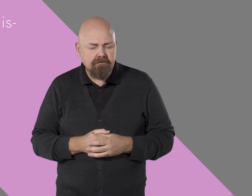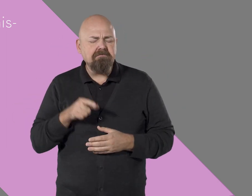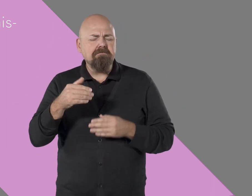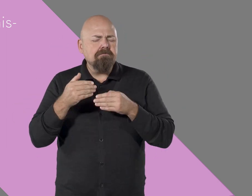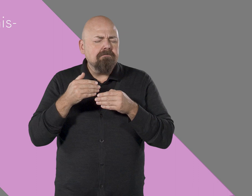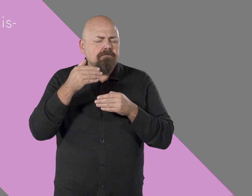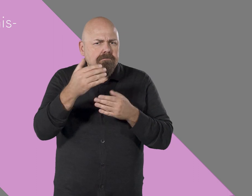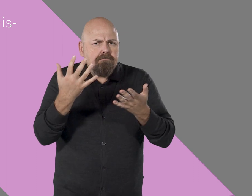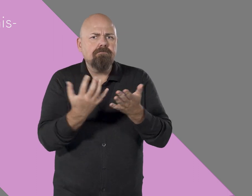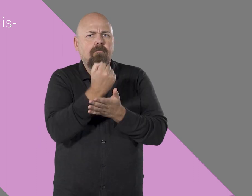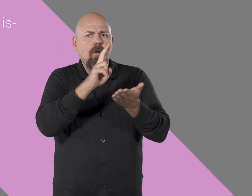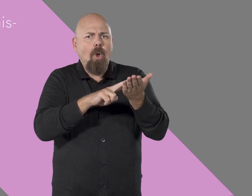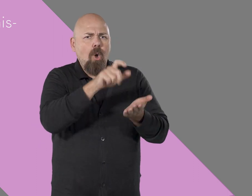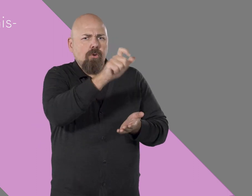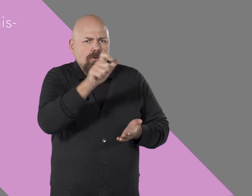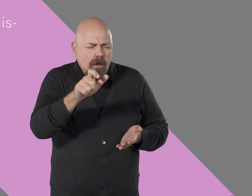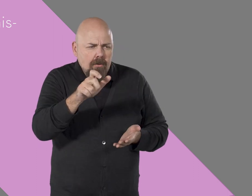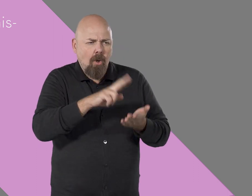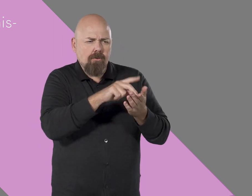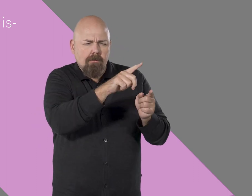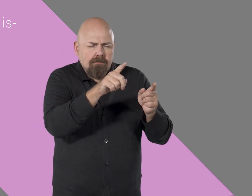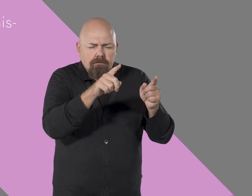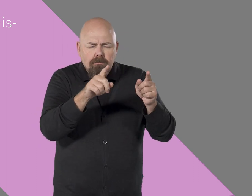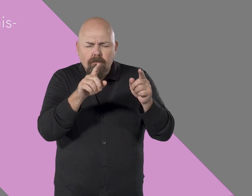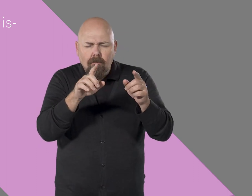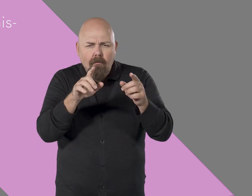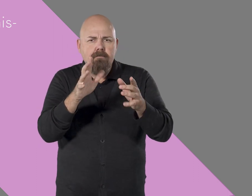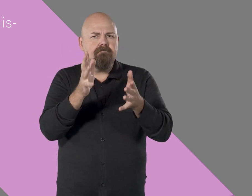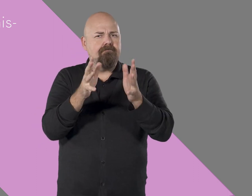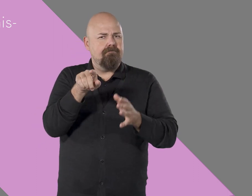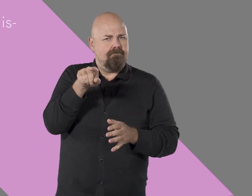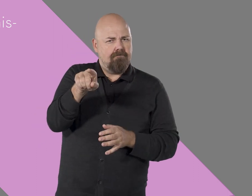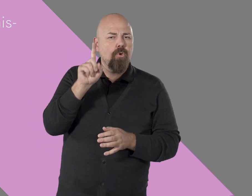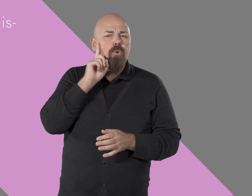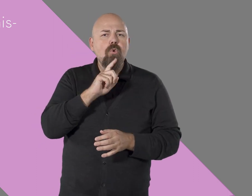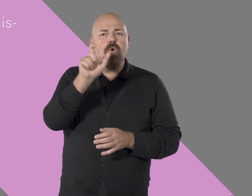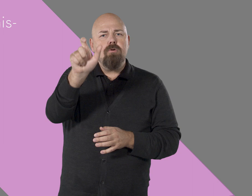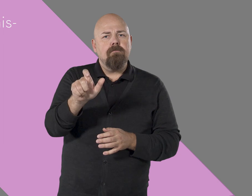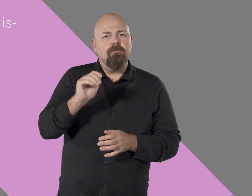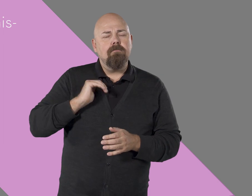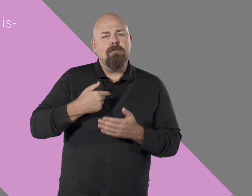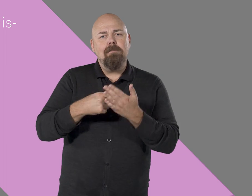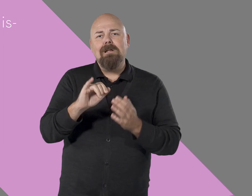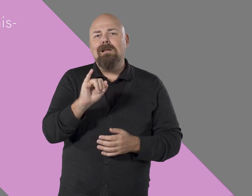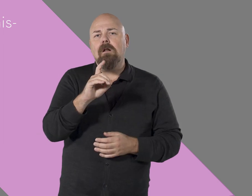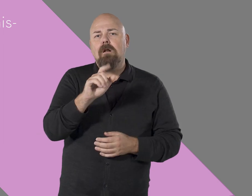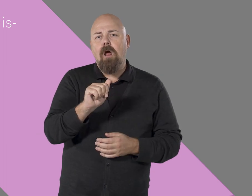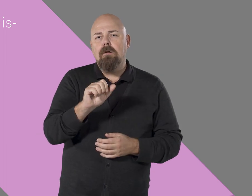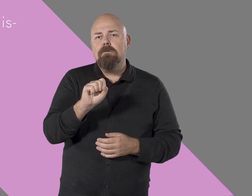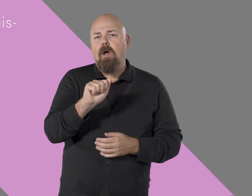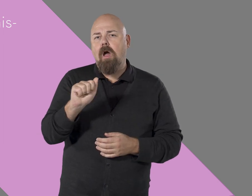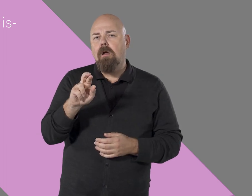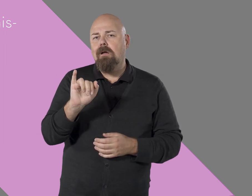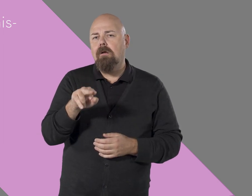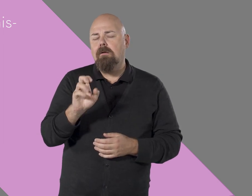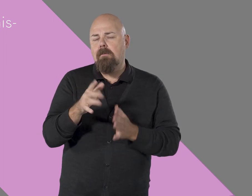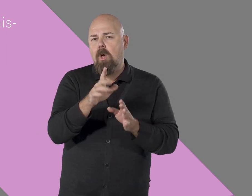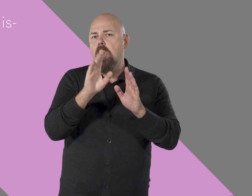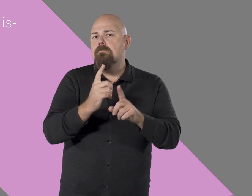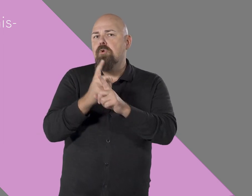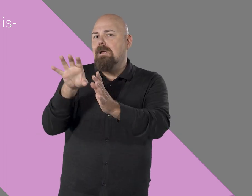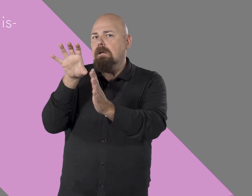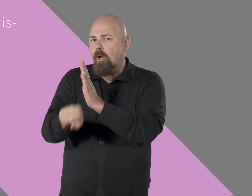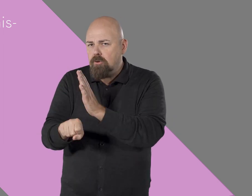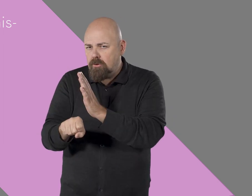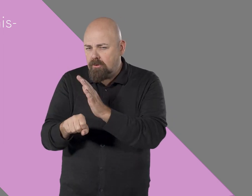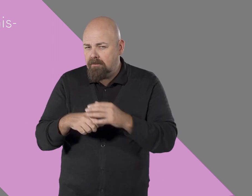Pian löytyy todistajia, jotka yhdistävät kuuron Ida Saarisen rikokseen, -